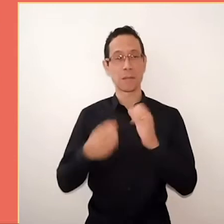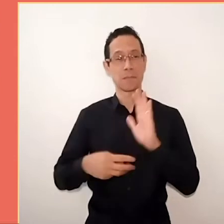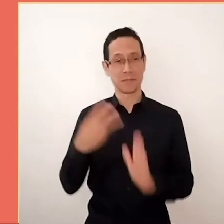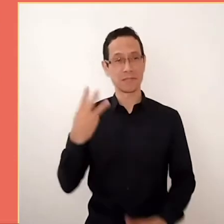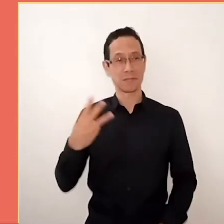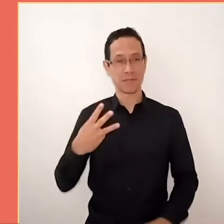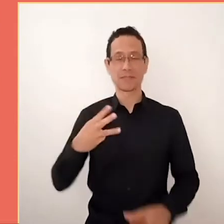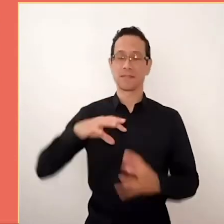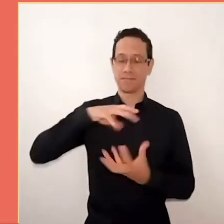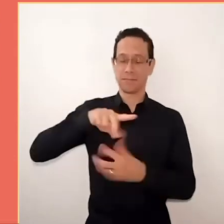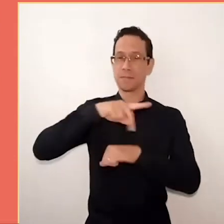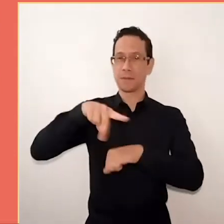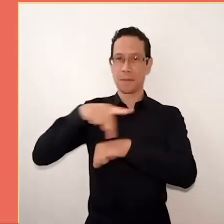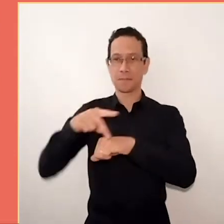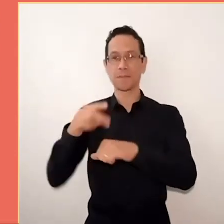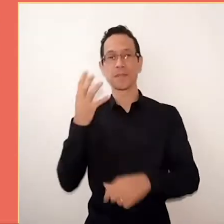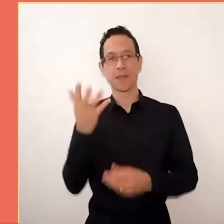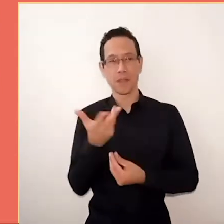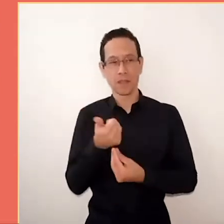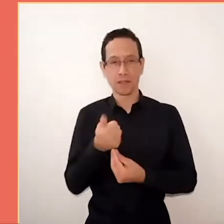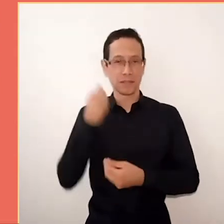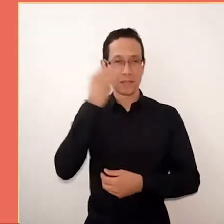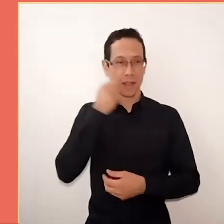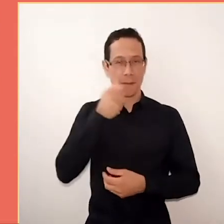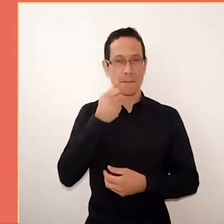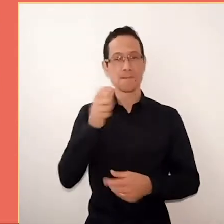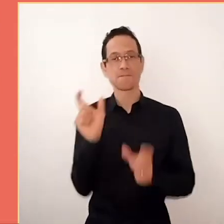Arte, Palavra e Leitura por uma Educação Transformadora.